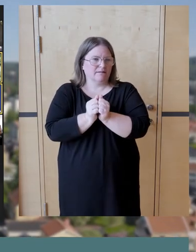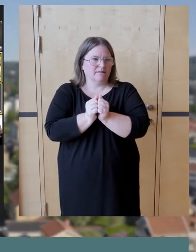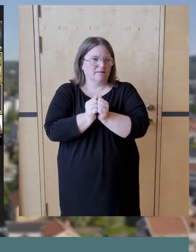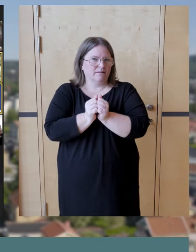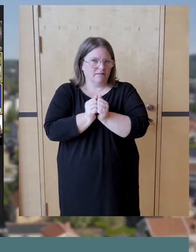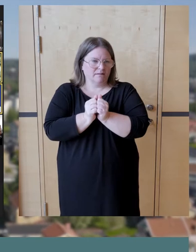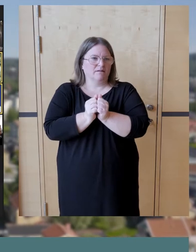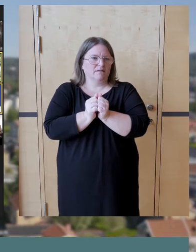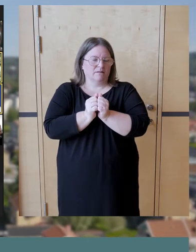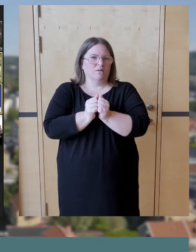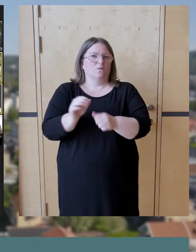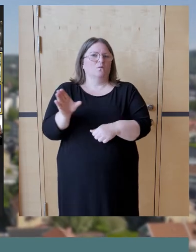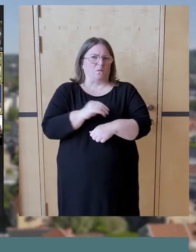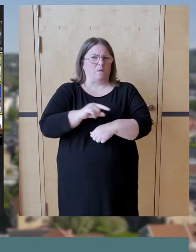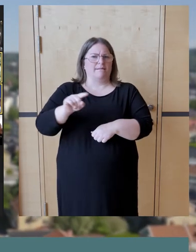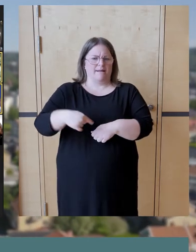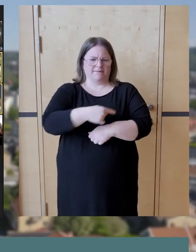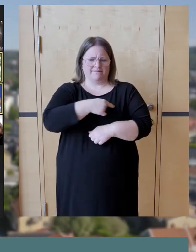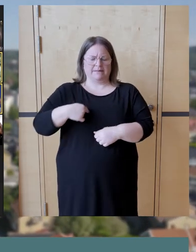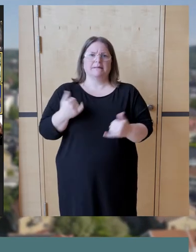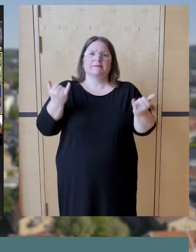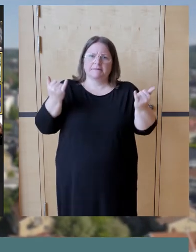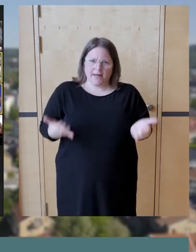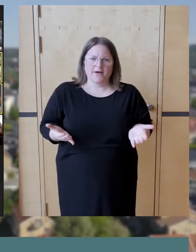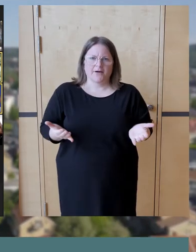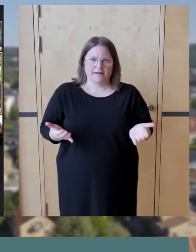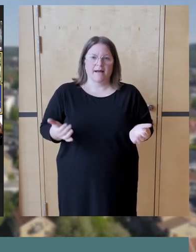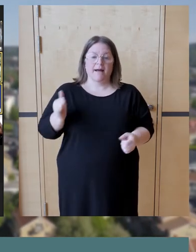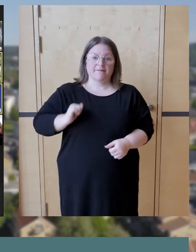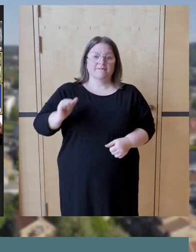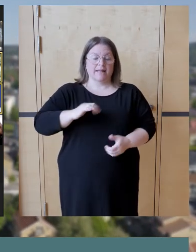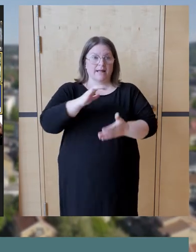Kräver att vi sitter här idag Använder skattebetalarnas pengar på bästa möjliga sätt